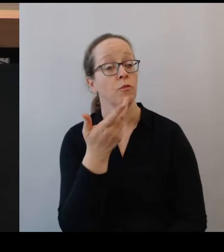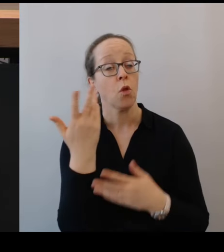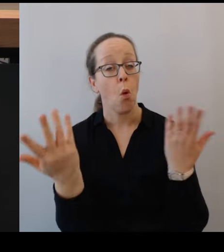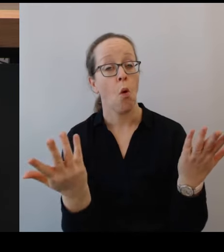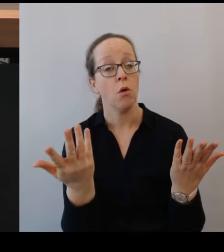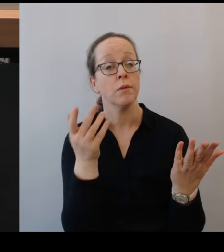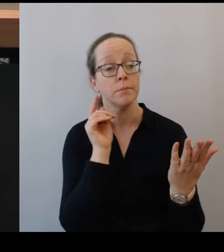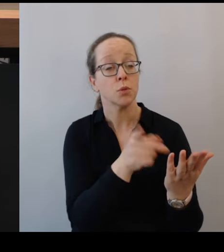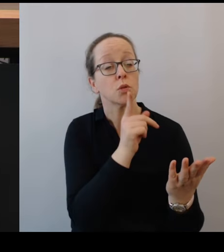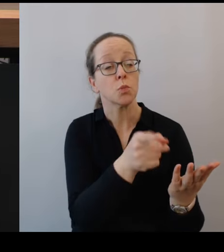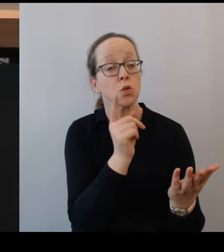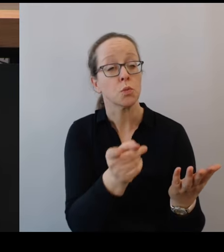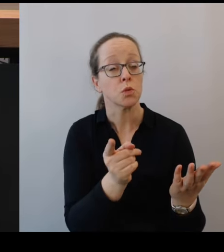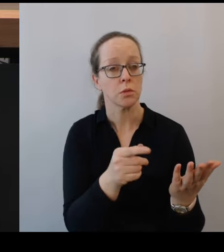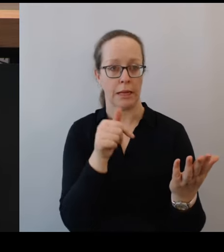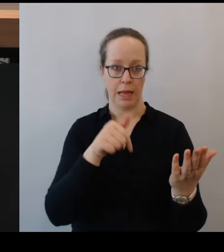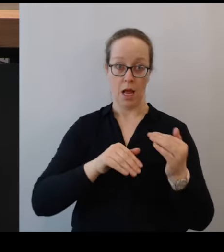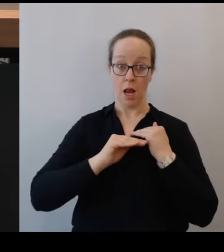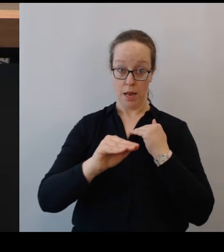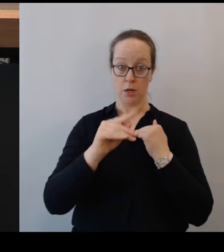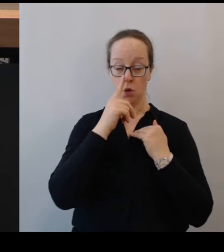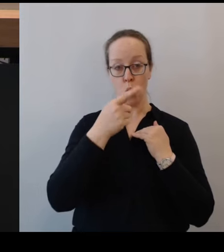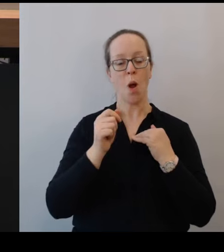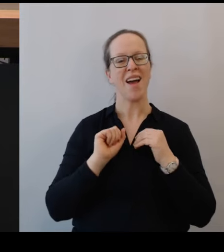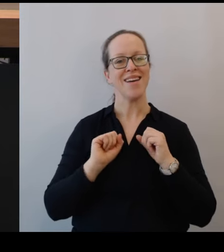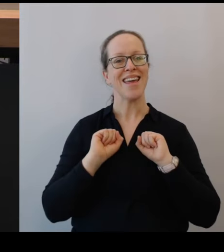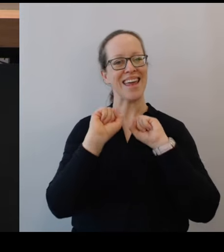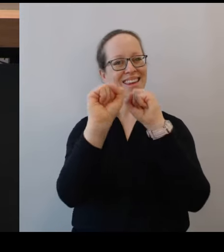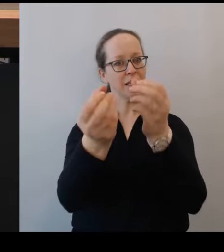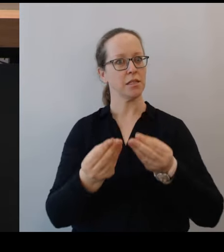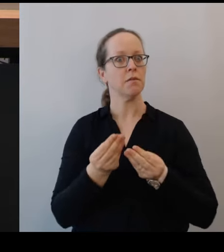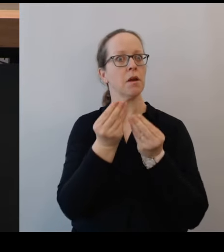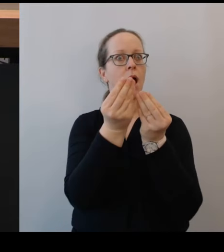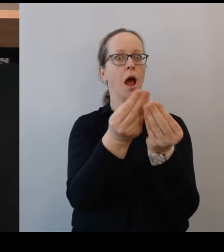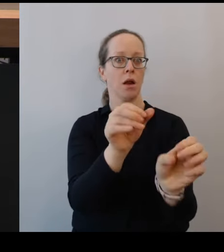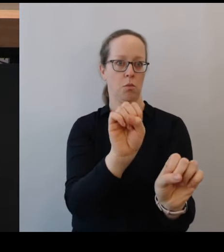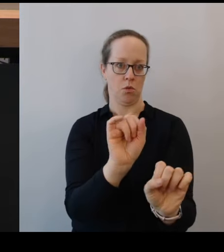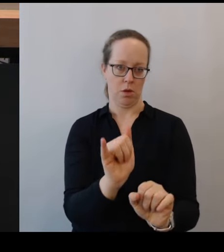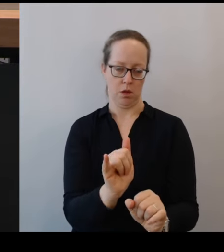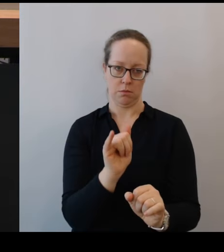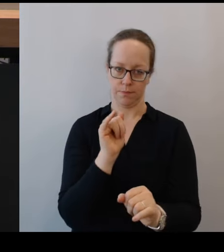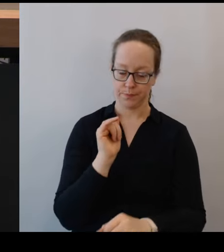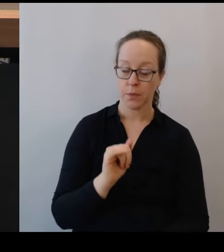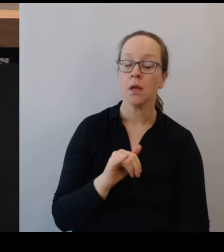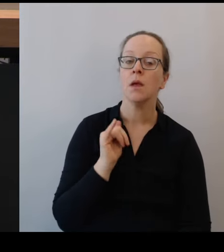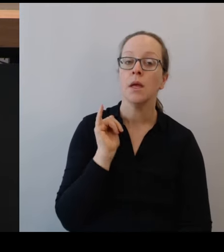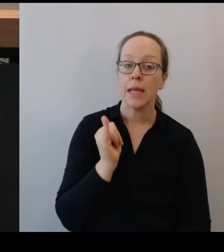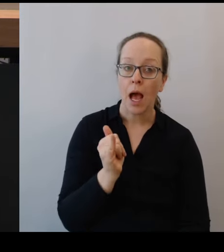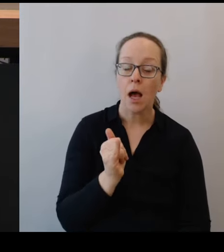Es gibt Lücken auf Bundesebene. Ja, denn es gibt keine Kappungsgrenze für